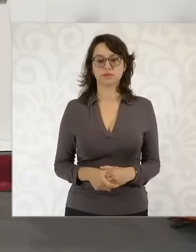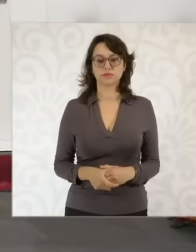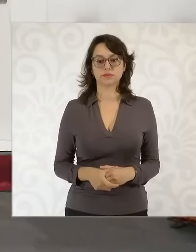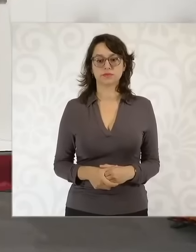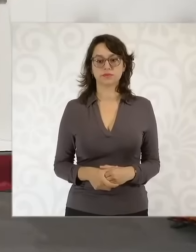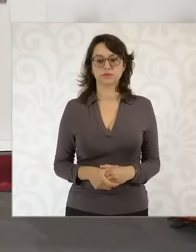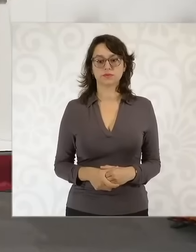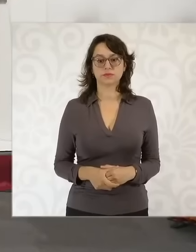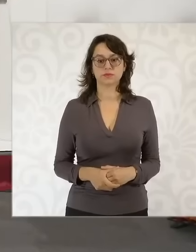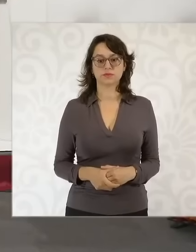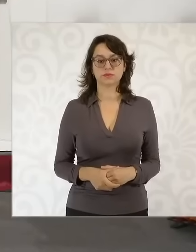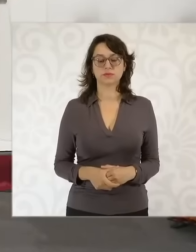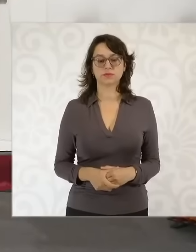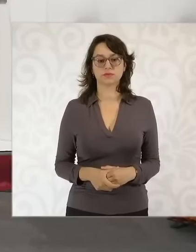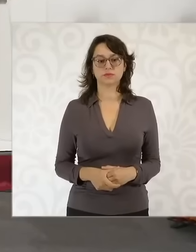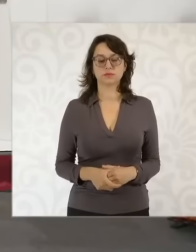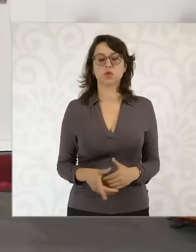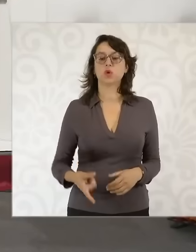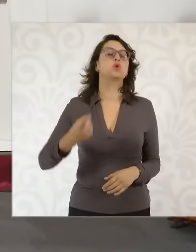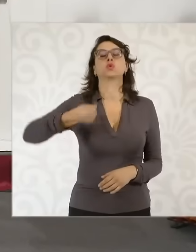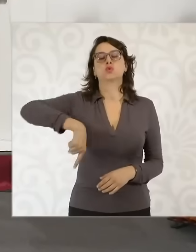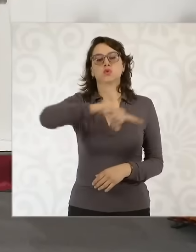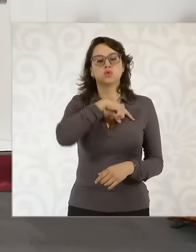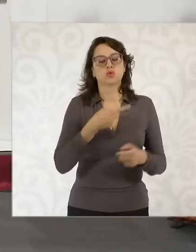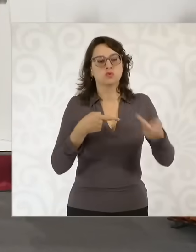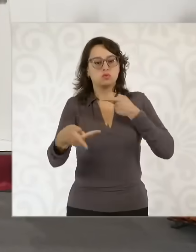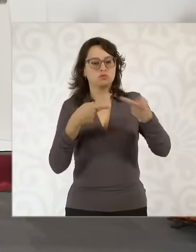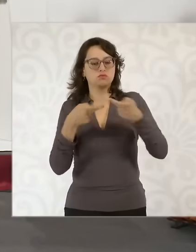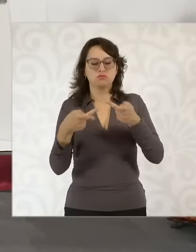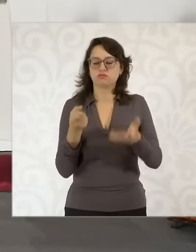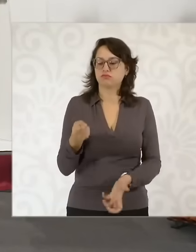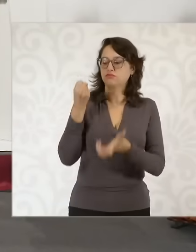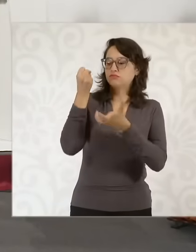Vamos a basar nuestra estrategia integral de capitalización y financiamiento para Pemex en